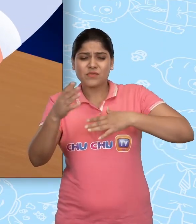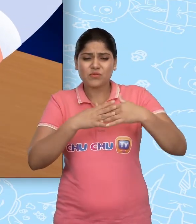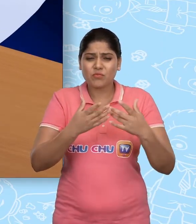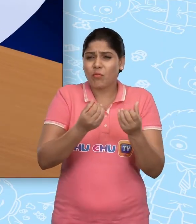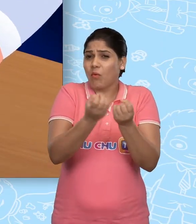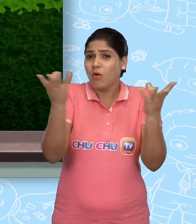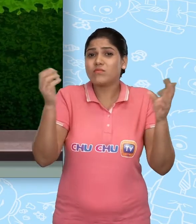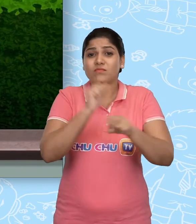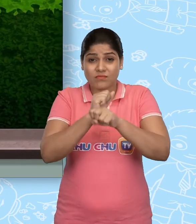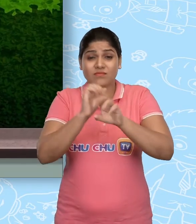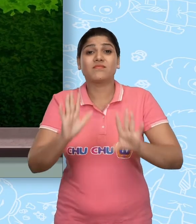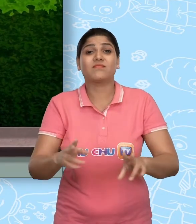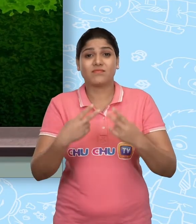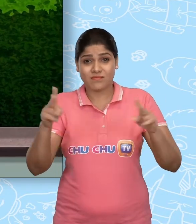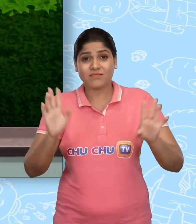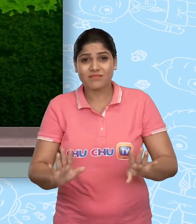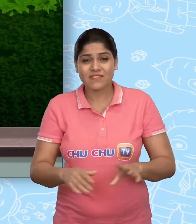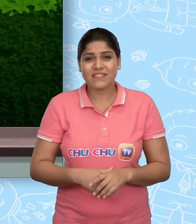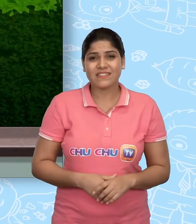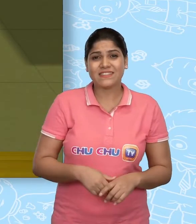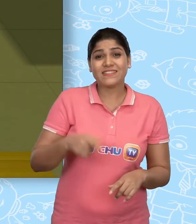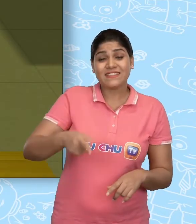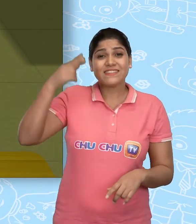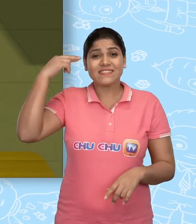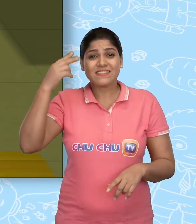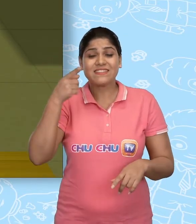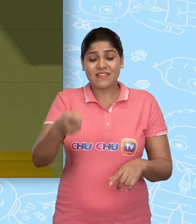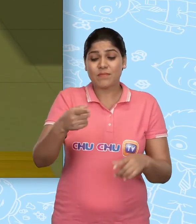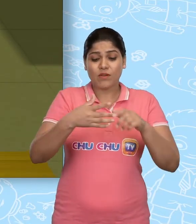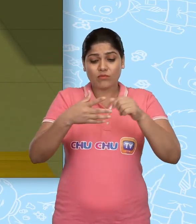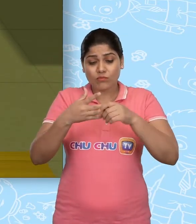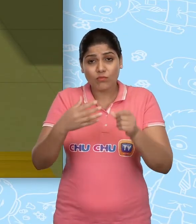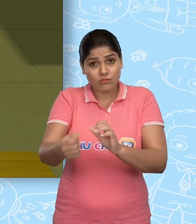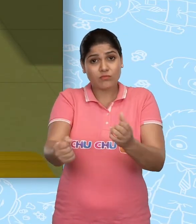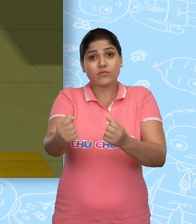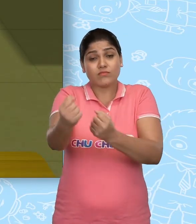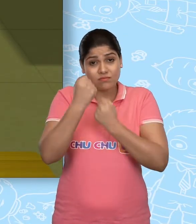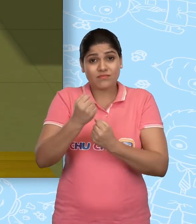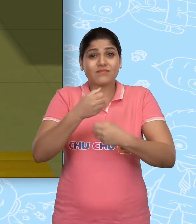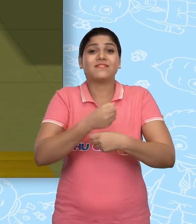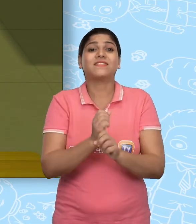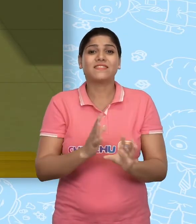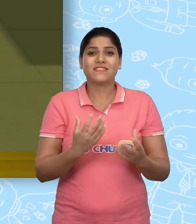इनसे तुम बहुत कुछ कर सकते हो। और इसीलिए हमे इन्हें और बलवान बनाना चाहिए।